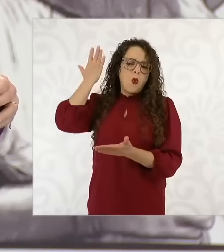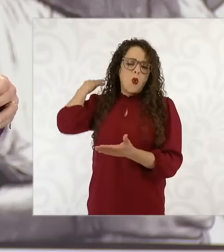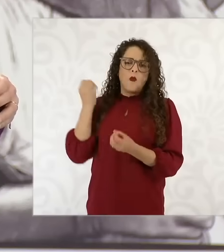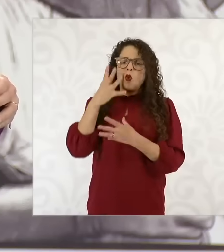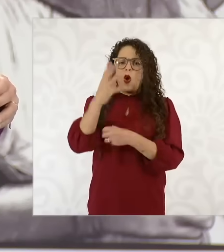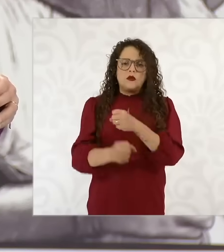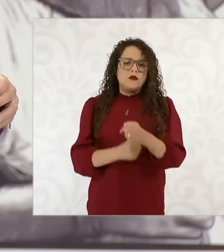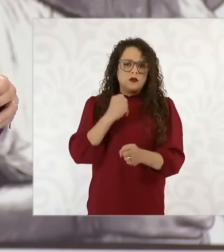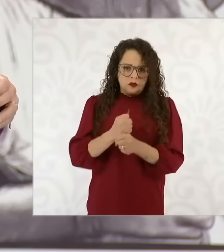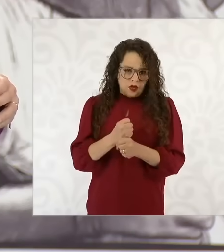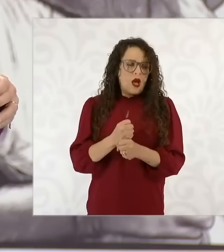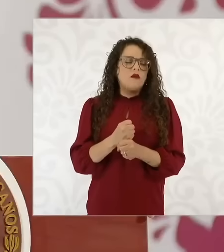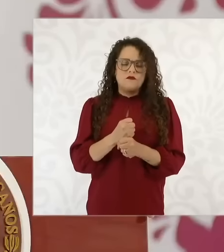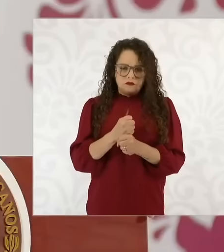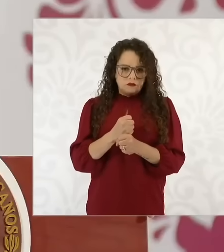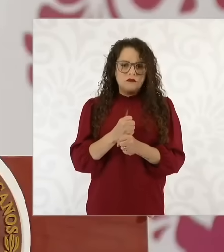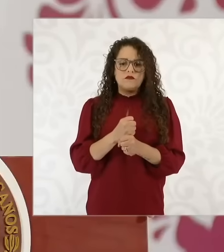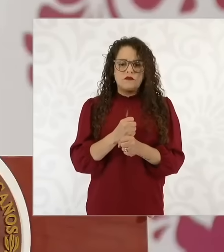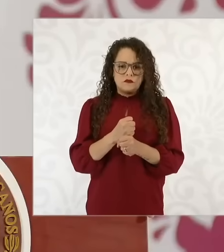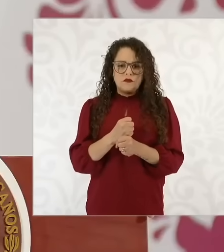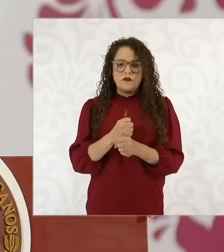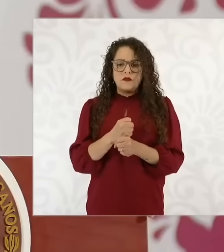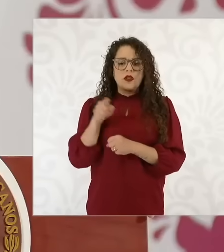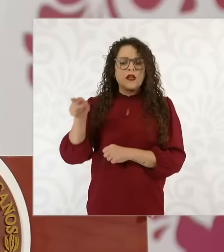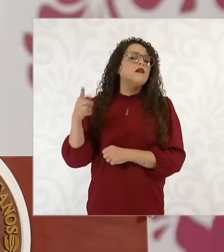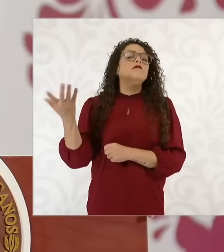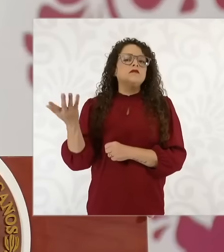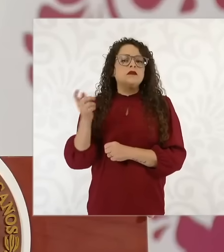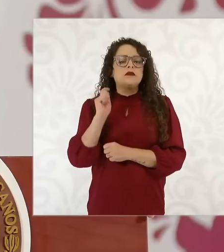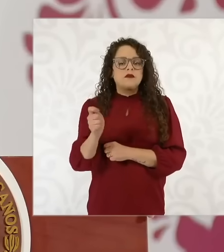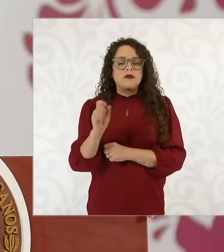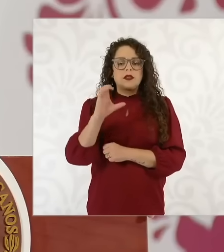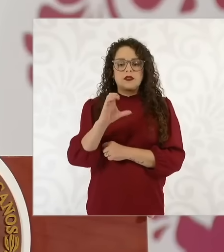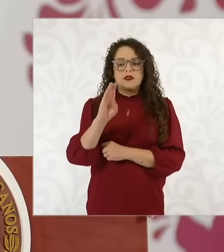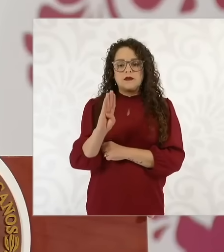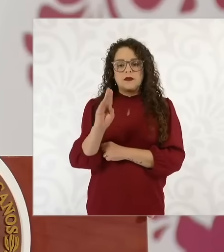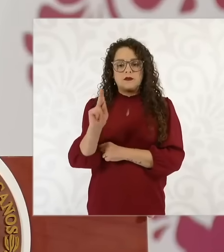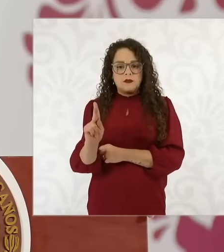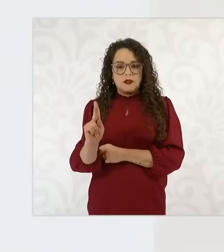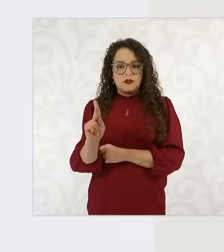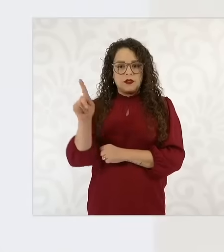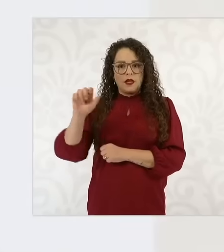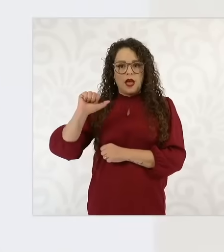anteriores. En este caso son vuelos principalmente de CBP, de esta agencia de los Estados Unidos o